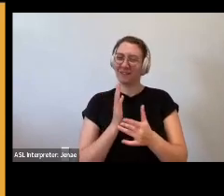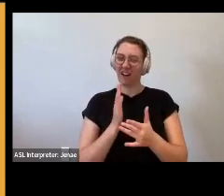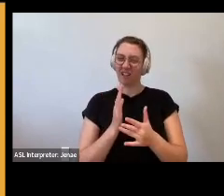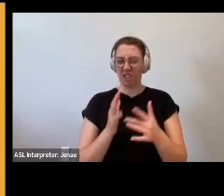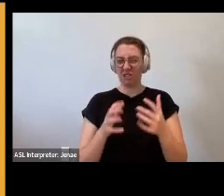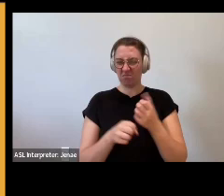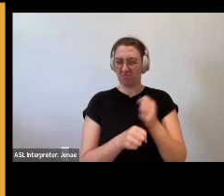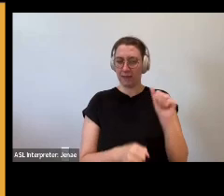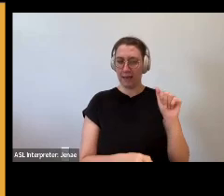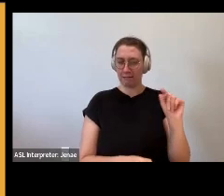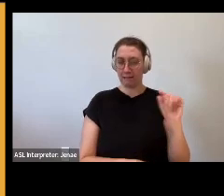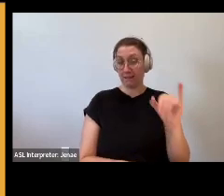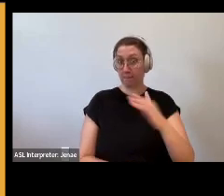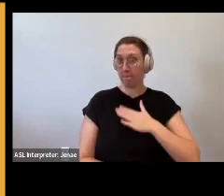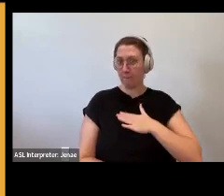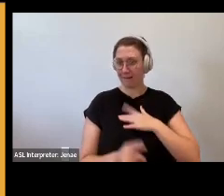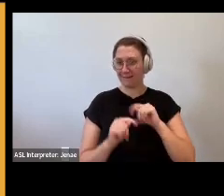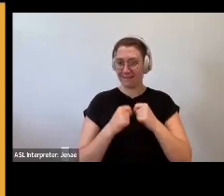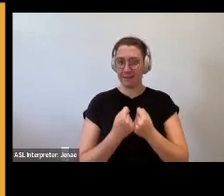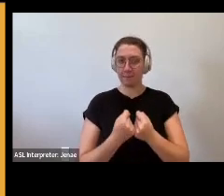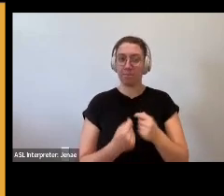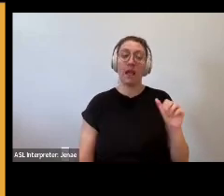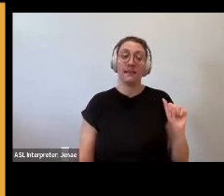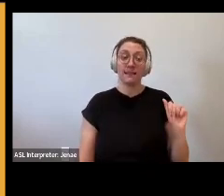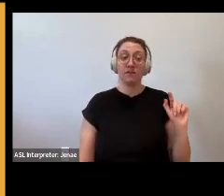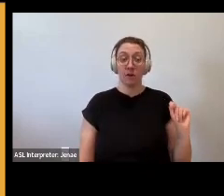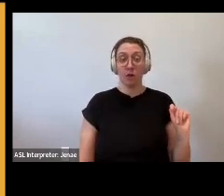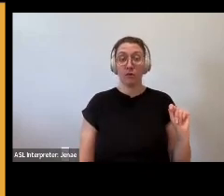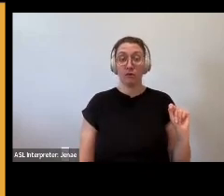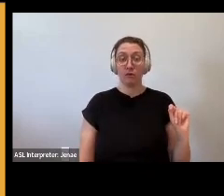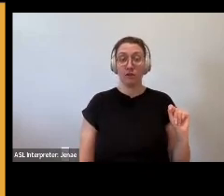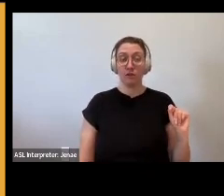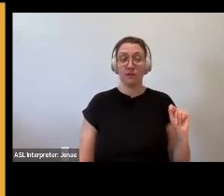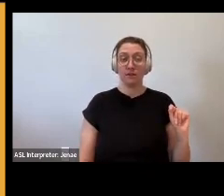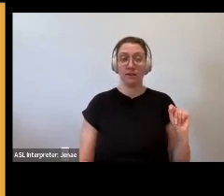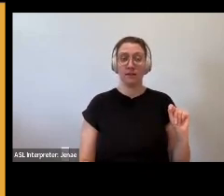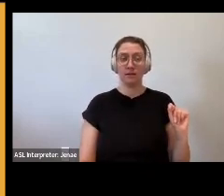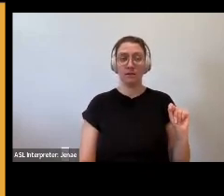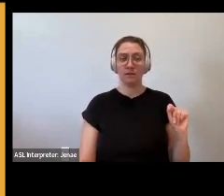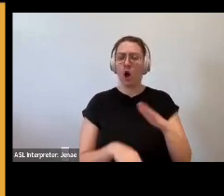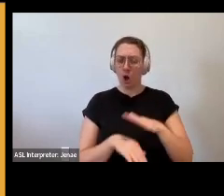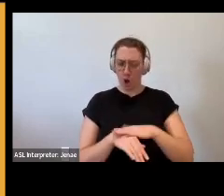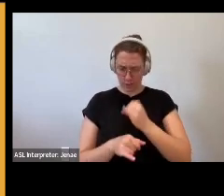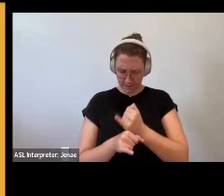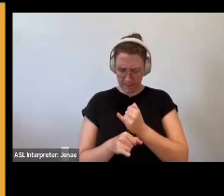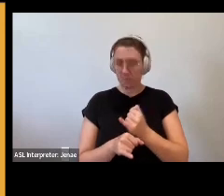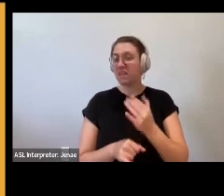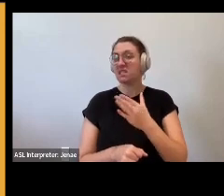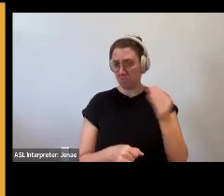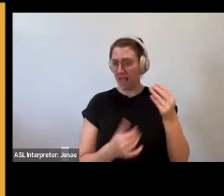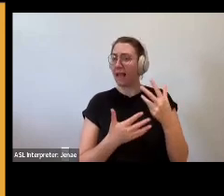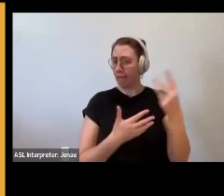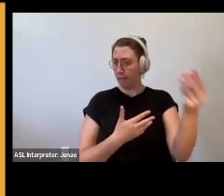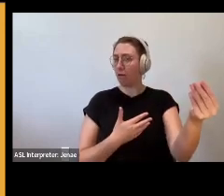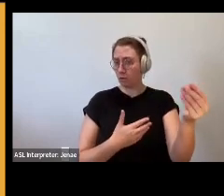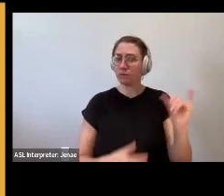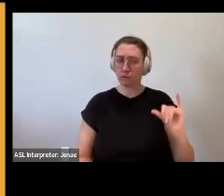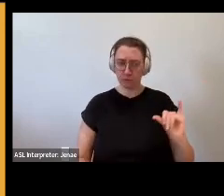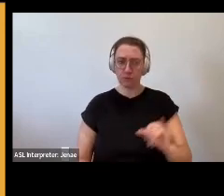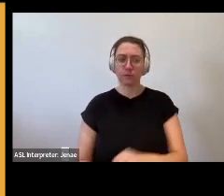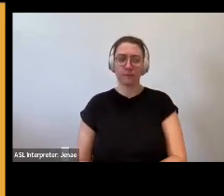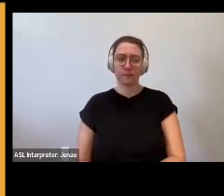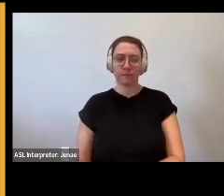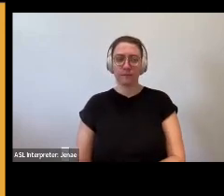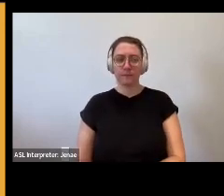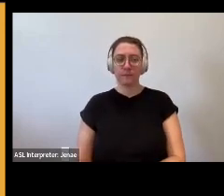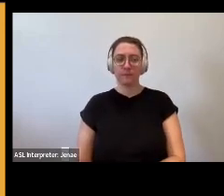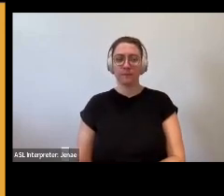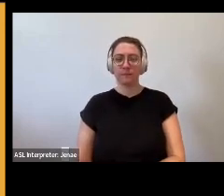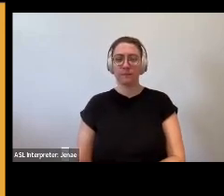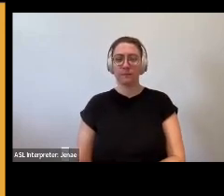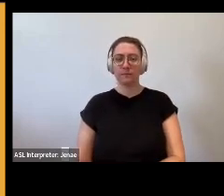equipo. La asistencia tecnológica funciona dentro y fuera del campus. El centro de evaluación y la